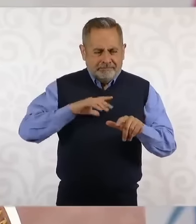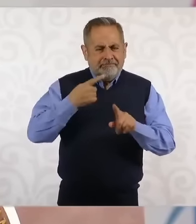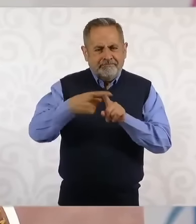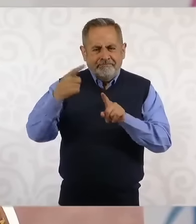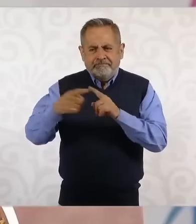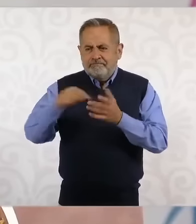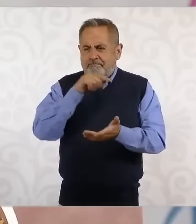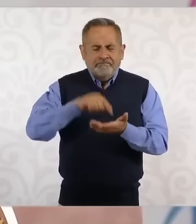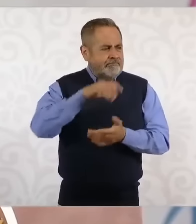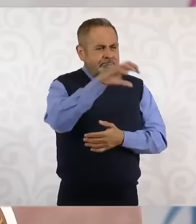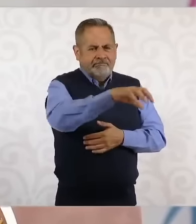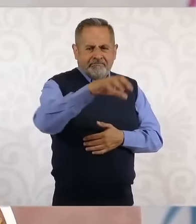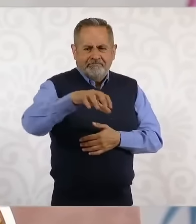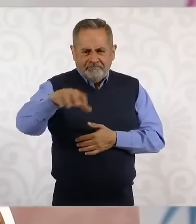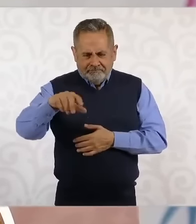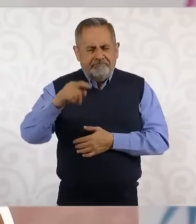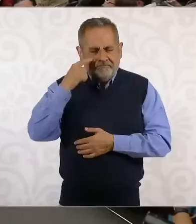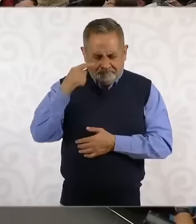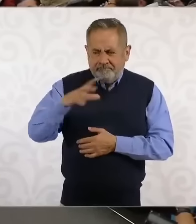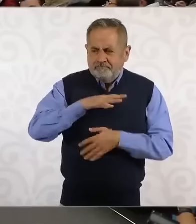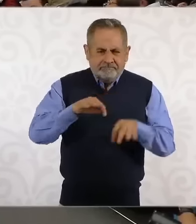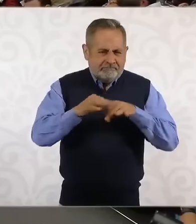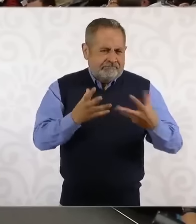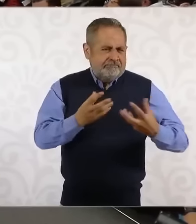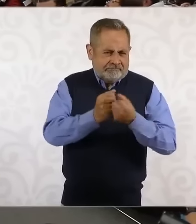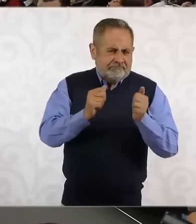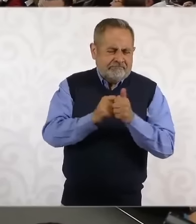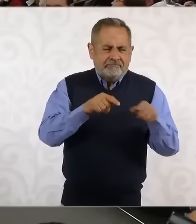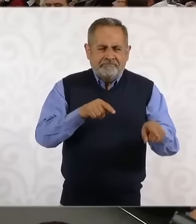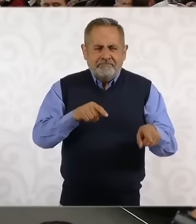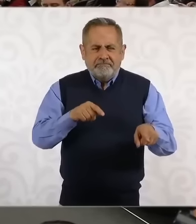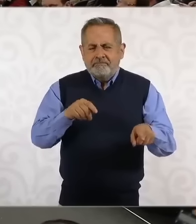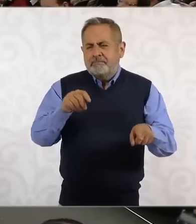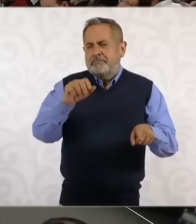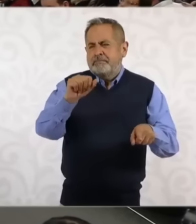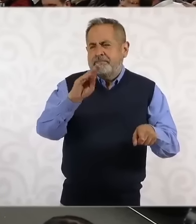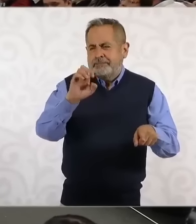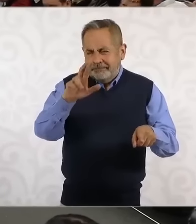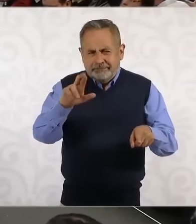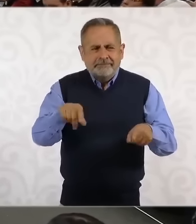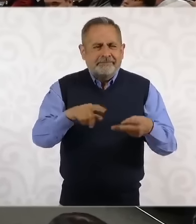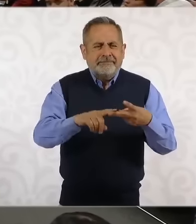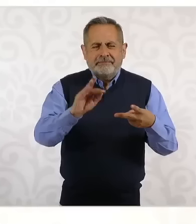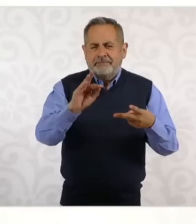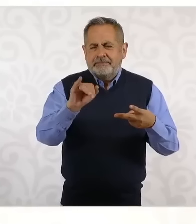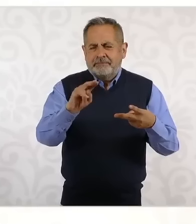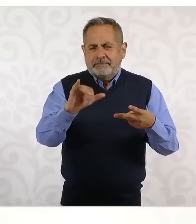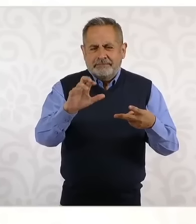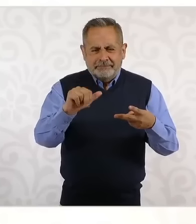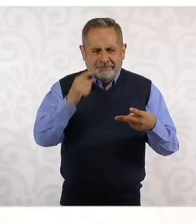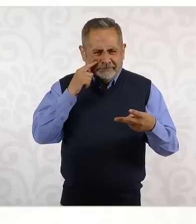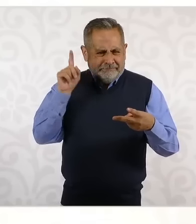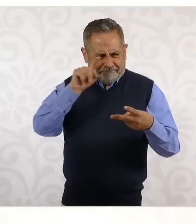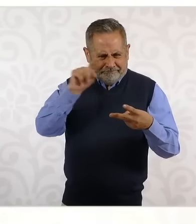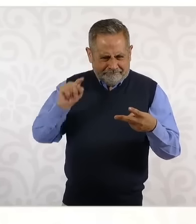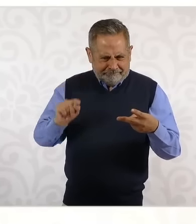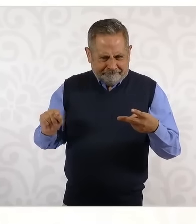eh se está trabajando de manera conjunta eh con SADER, con la Financiera eh y con algunas otras